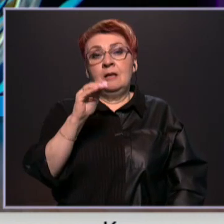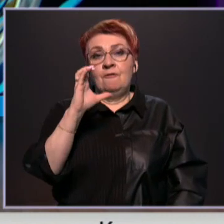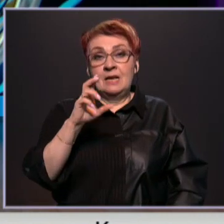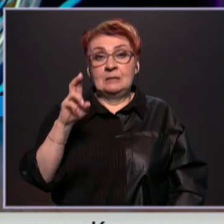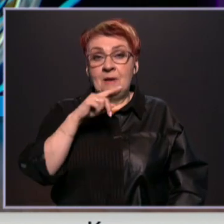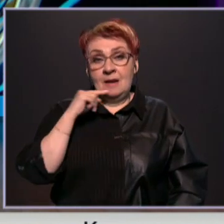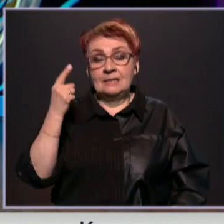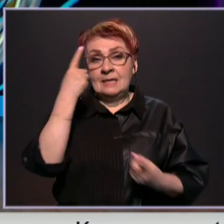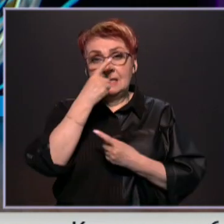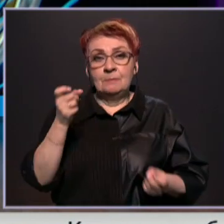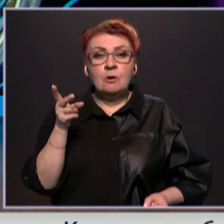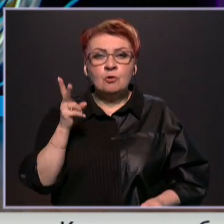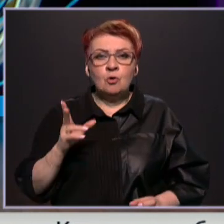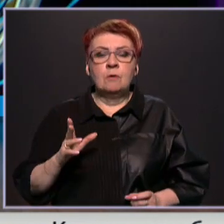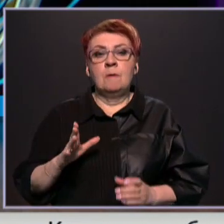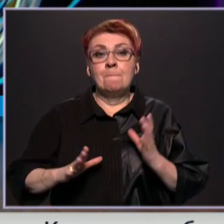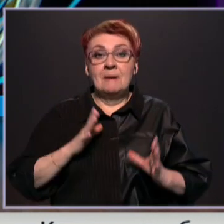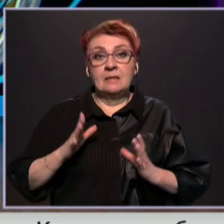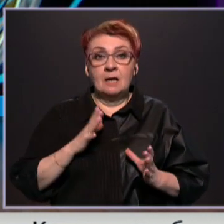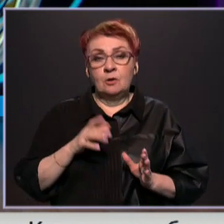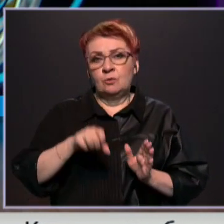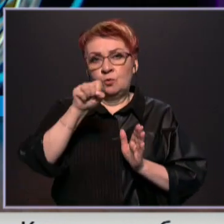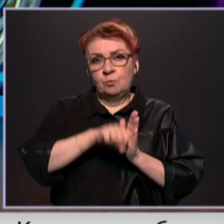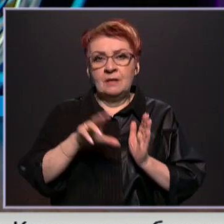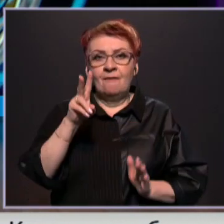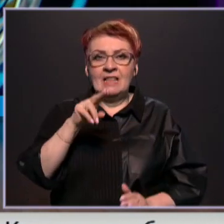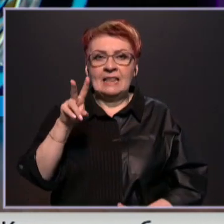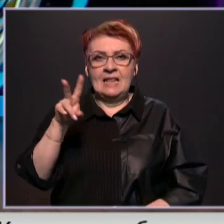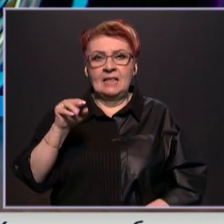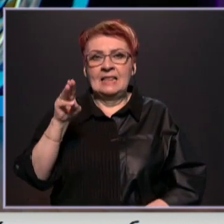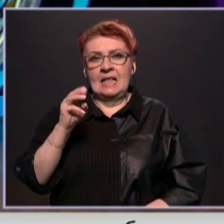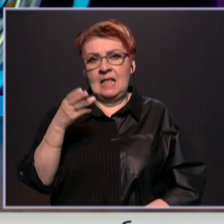сообщила кто подготовил убийство военкора Владлена татарского по данным ведомства